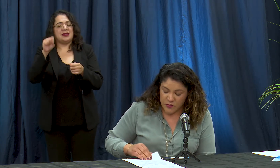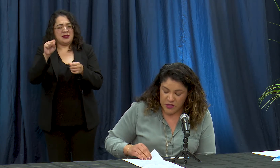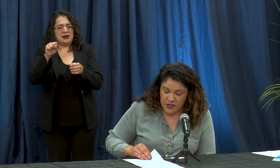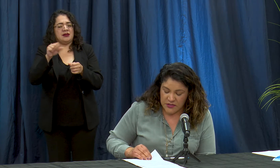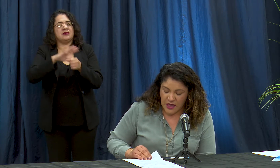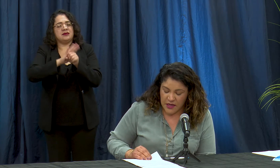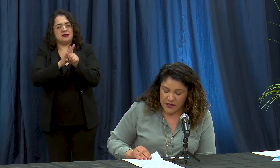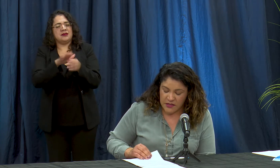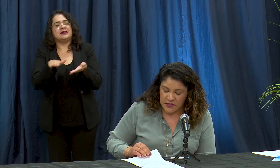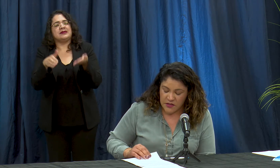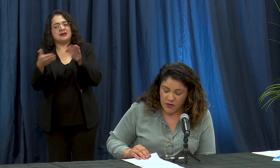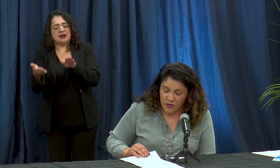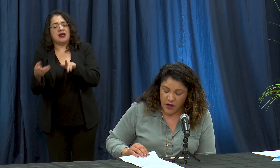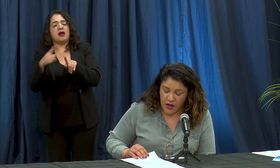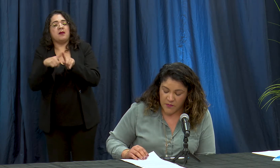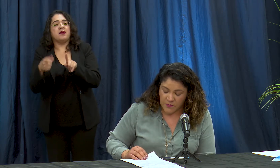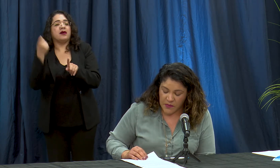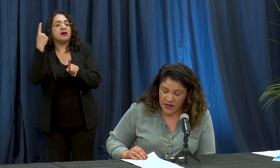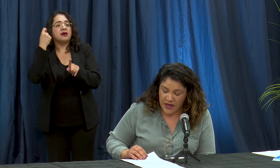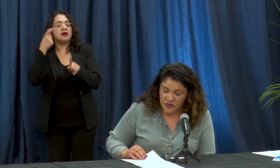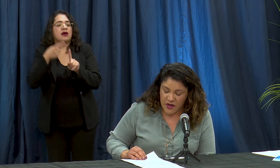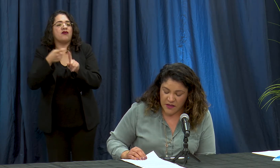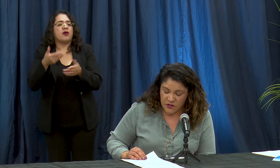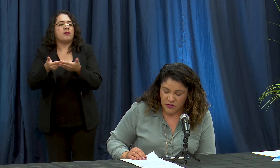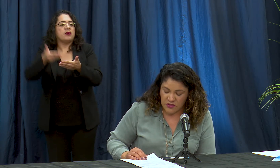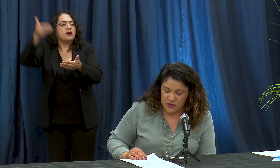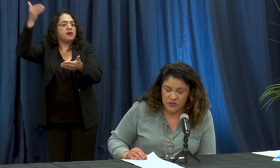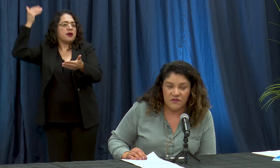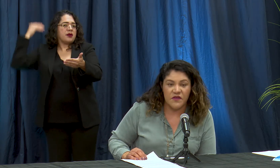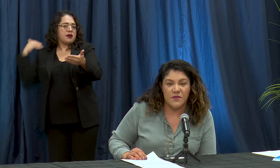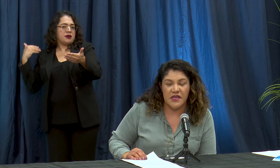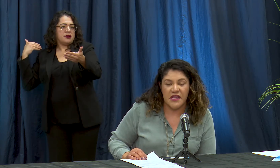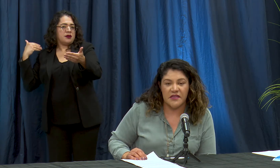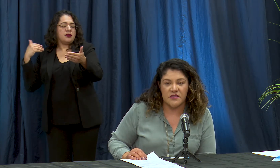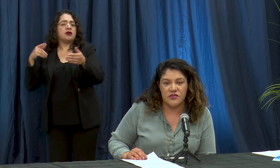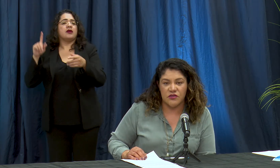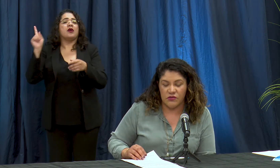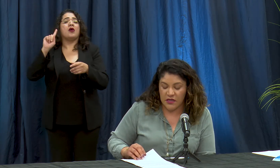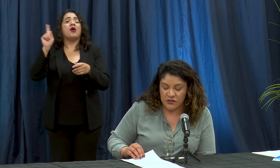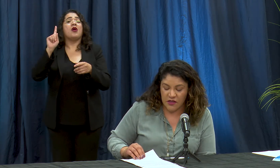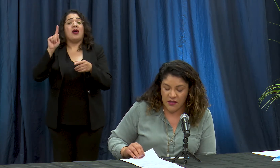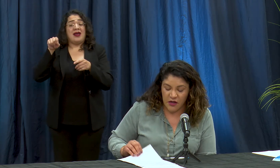suertes a nacido relaciones Cano centros de FM area attention de la ciudad a Long